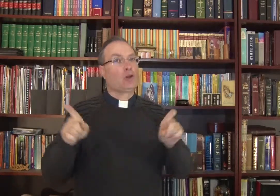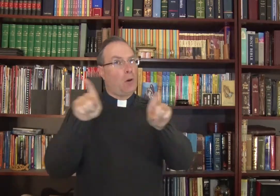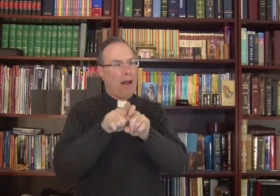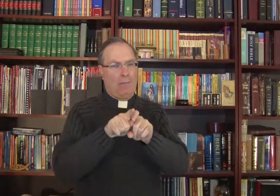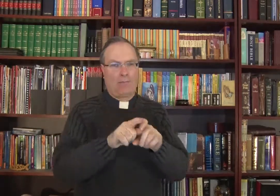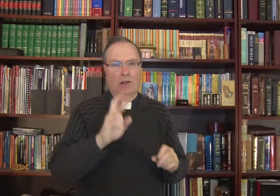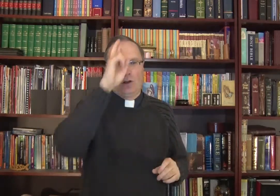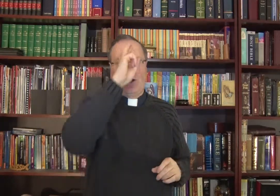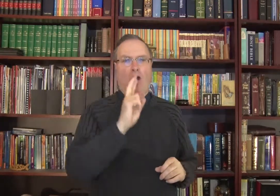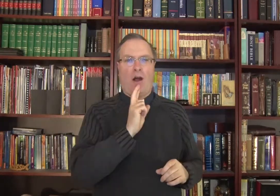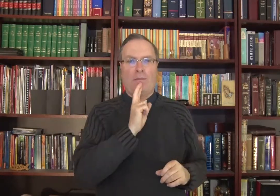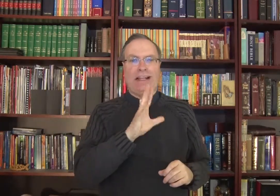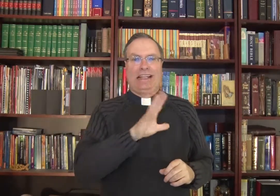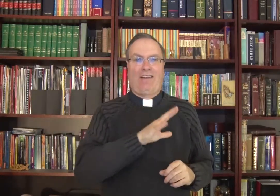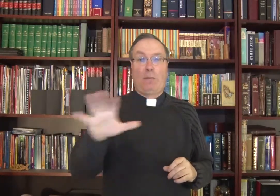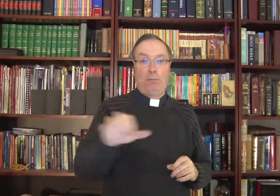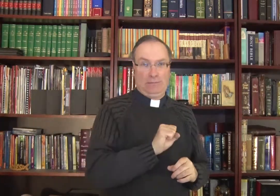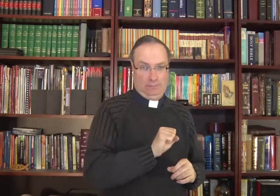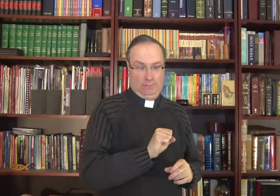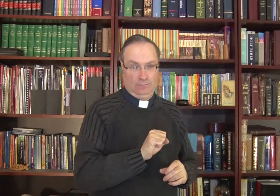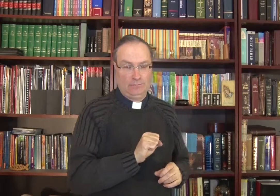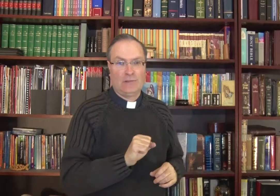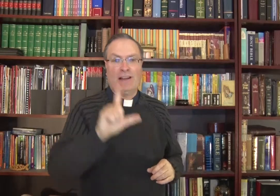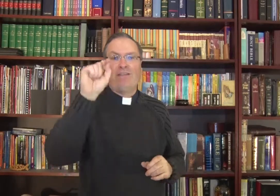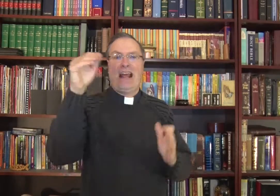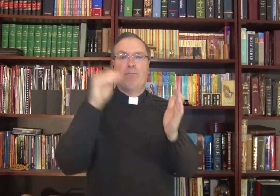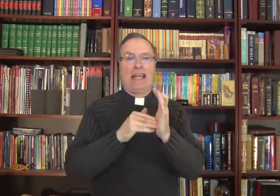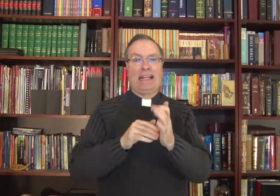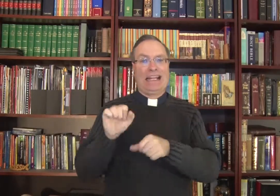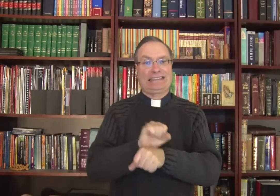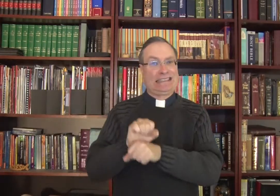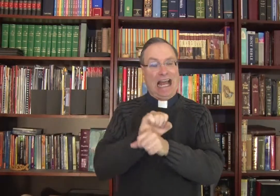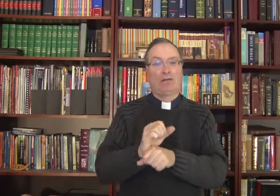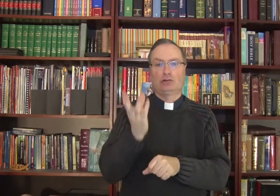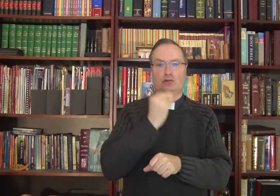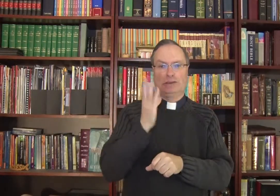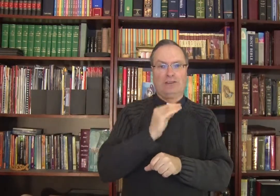de même que Rome qui avait pris 20 000 esclaves juifs